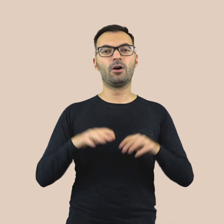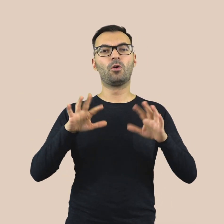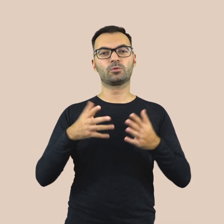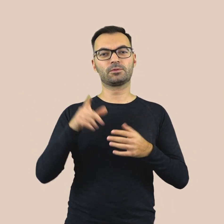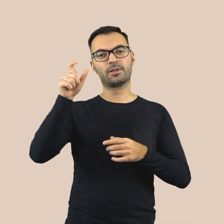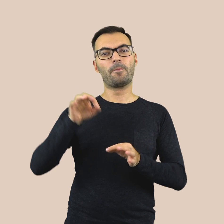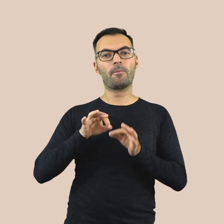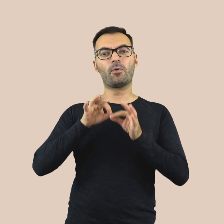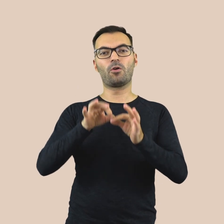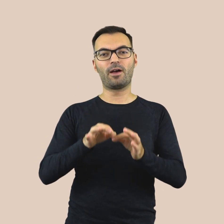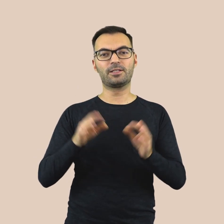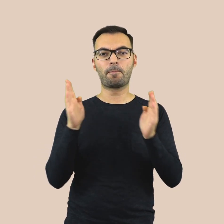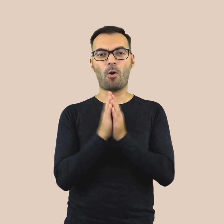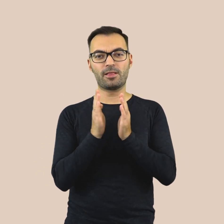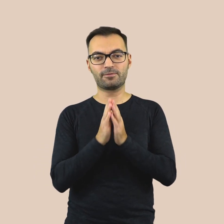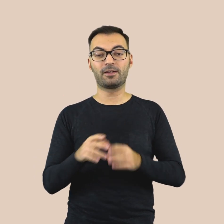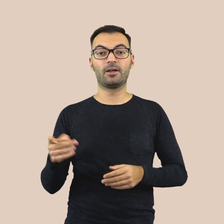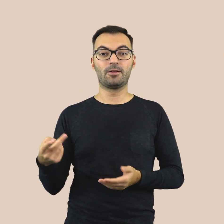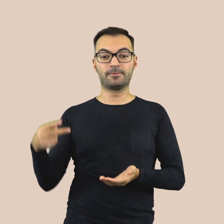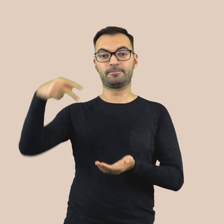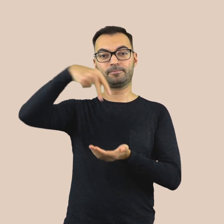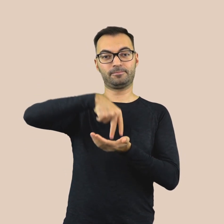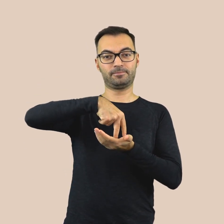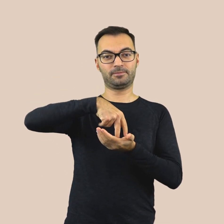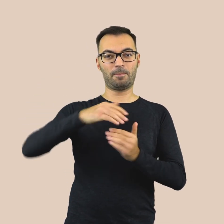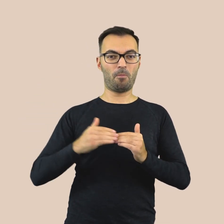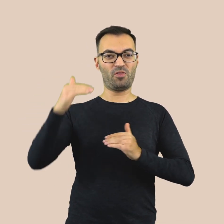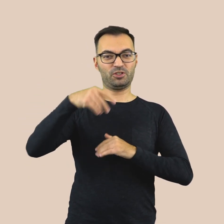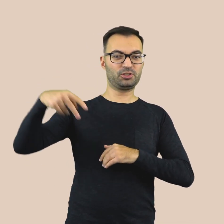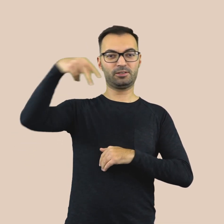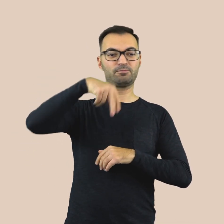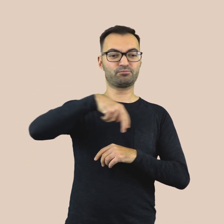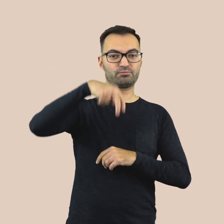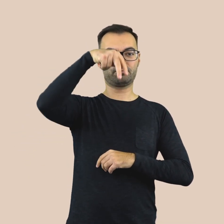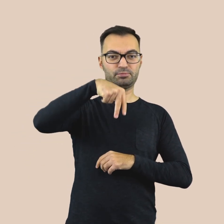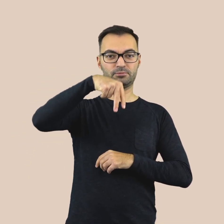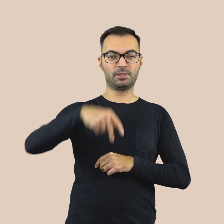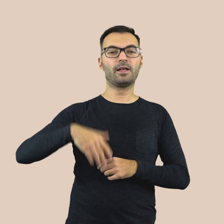wchodził na podwyższenie po schodkach